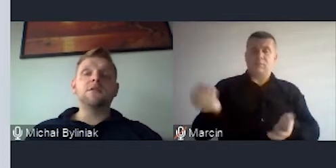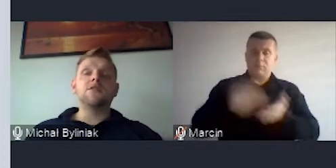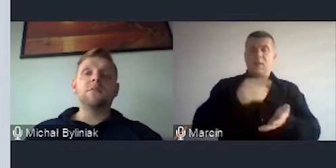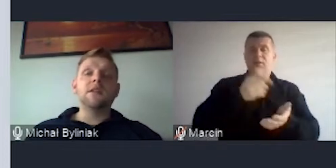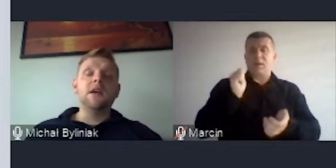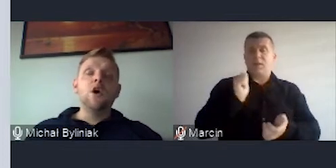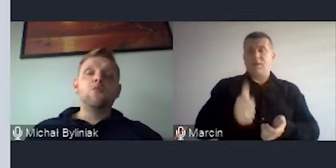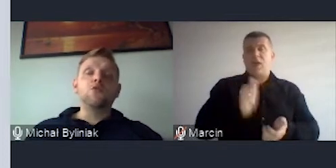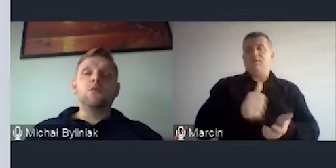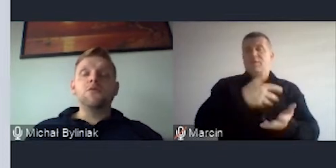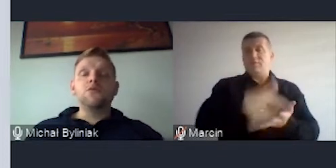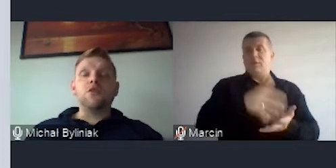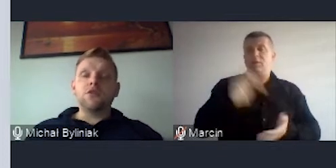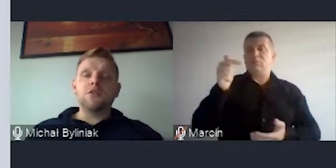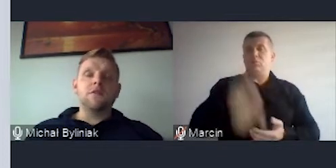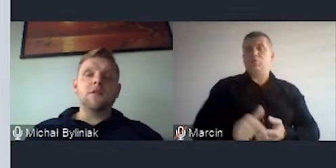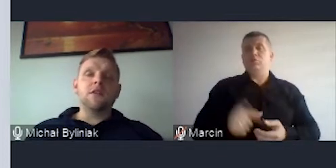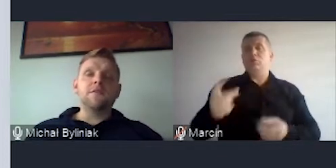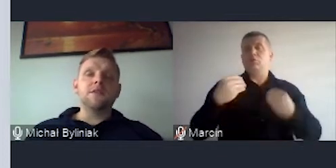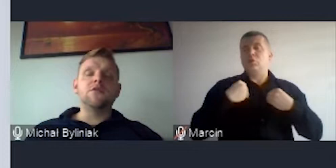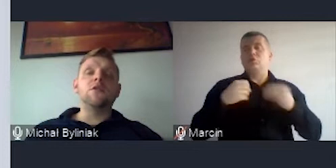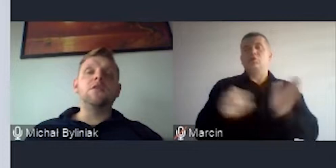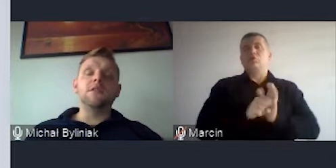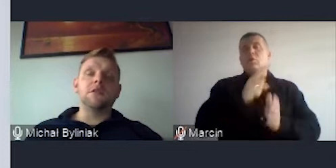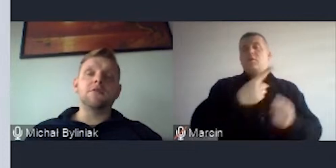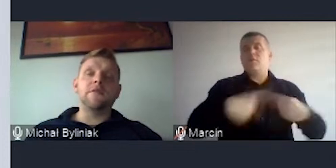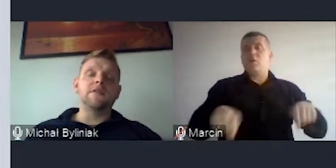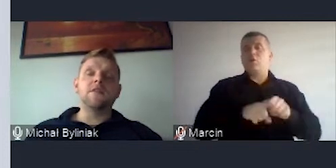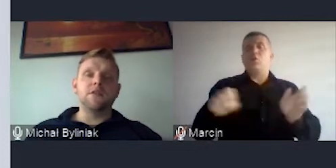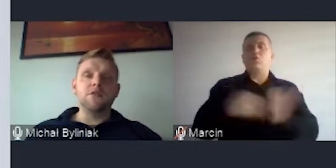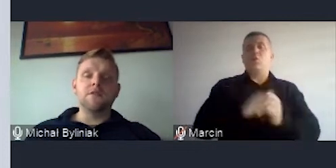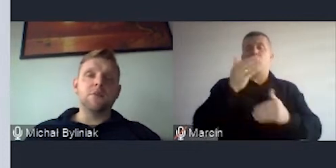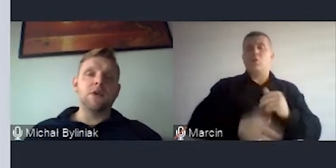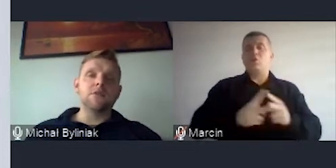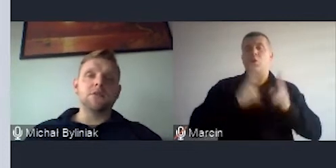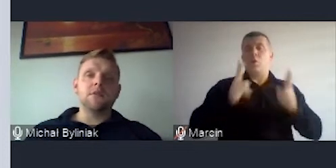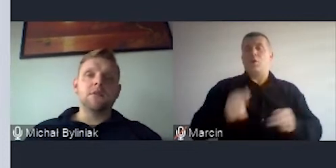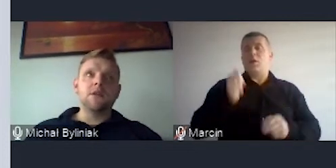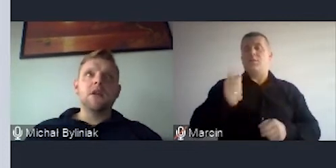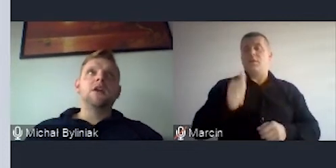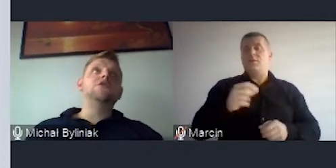kwoty zatrzymane muszą dotrzeć do wykonawcy do końca okresu kwalifikowalności w tym projekcie,